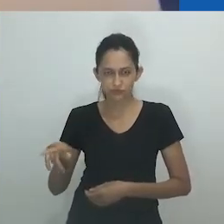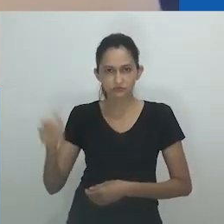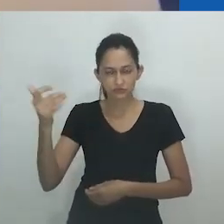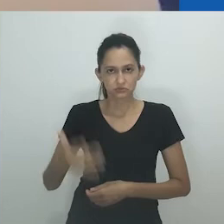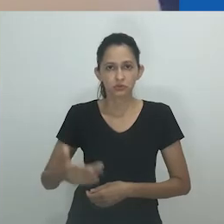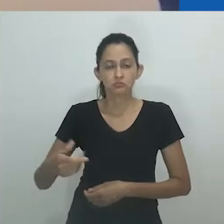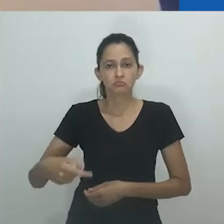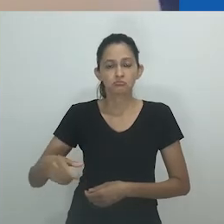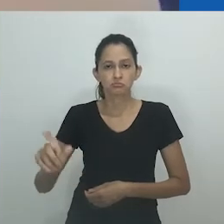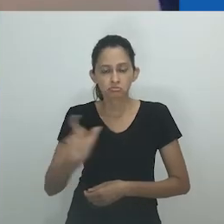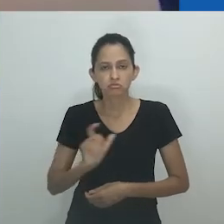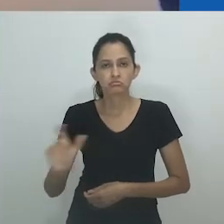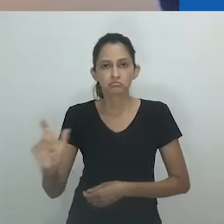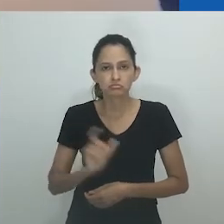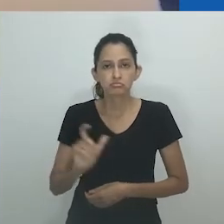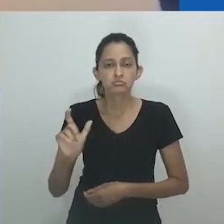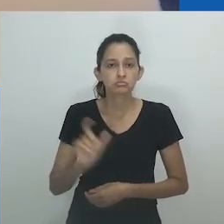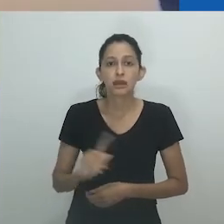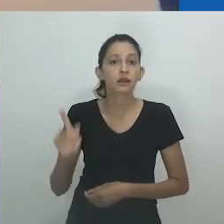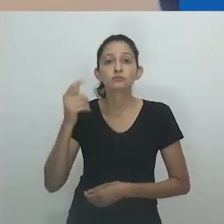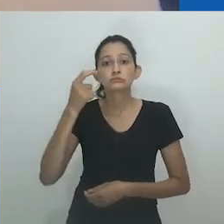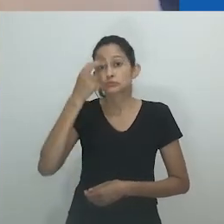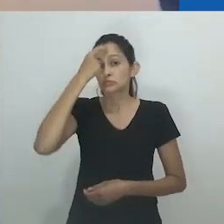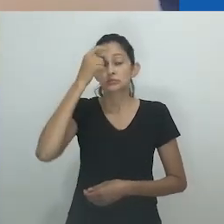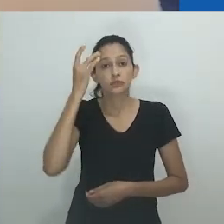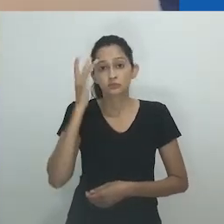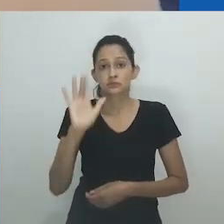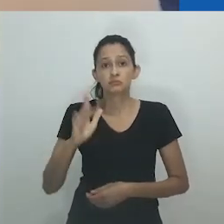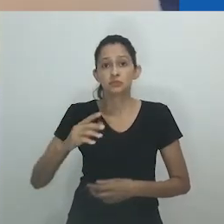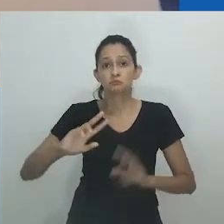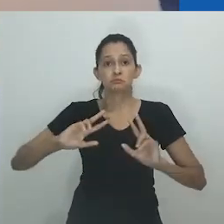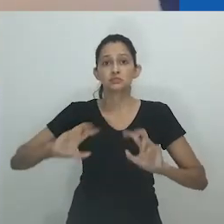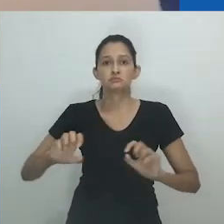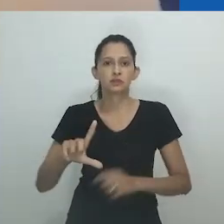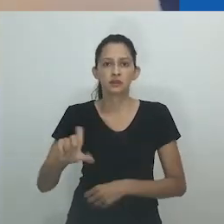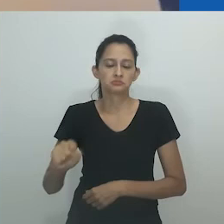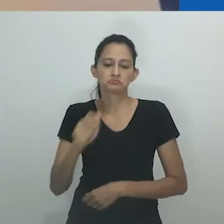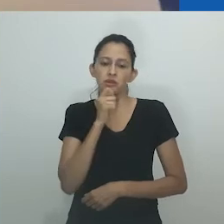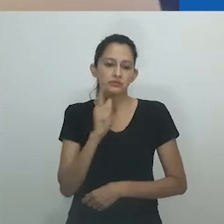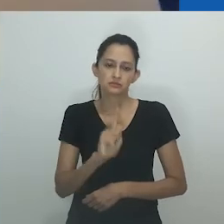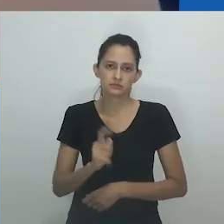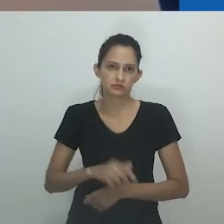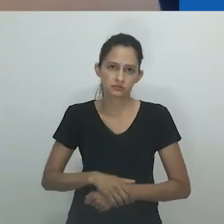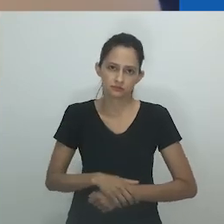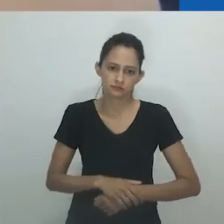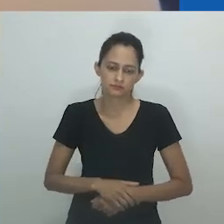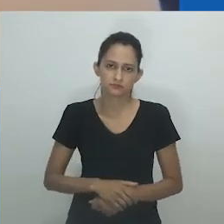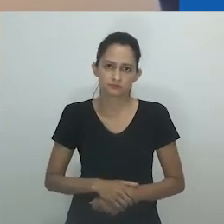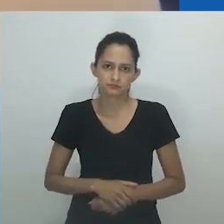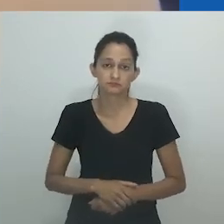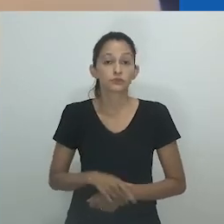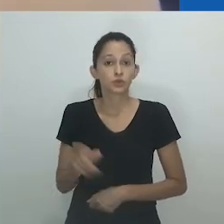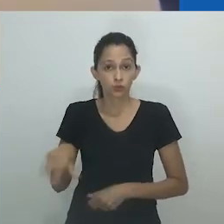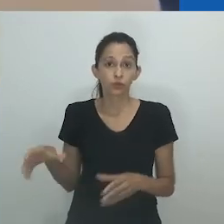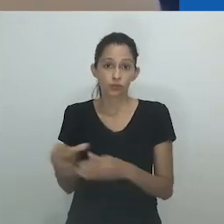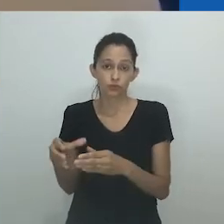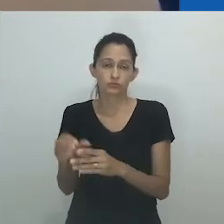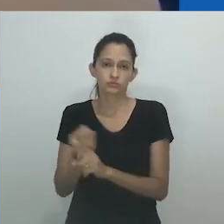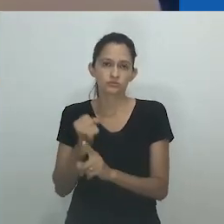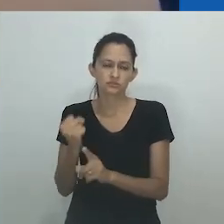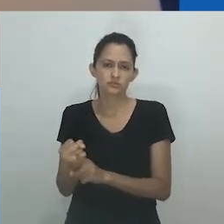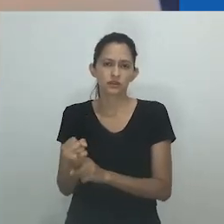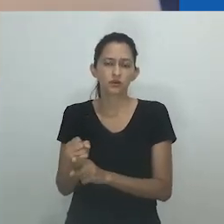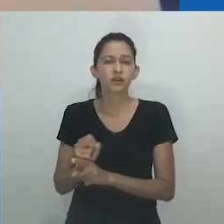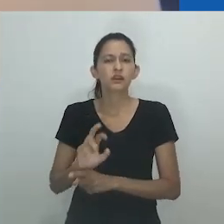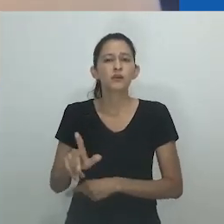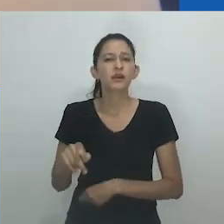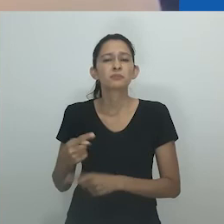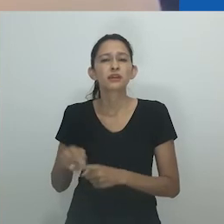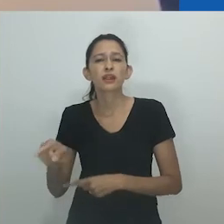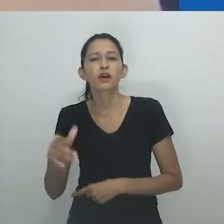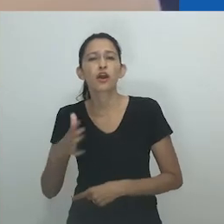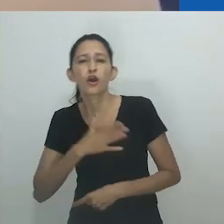Em seu povoado, esse termo não se aplicava à sua sexualidade ou preferência sexual, mas sim a associava a seu pai e ao reconhecimento de sua estética.